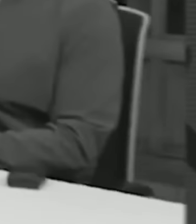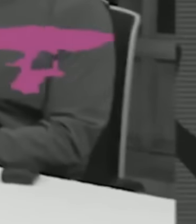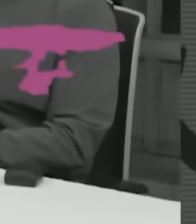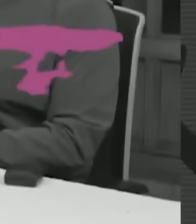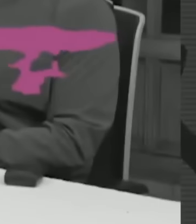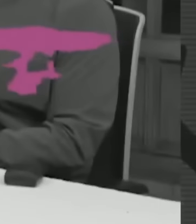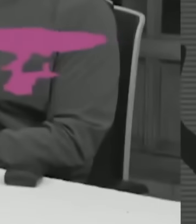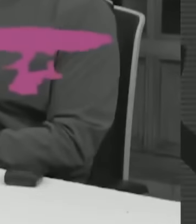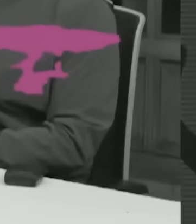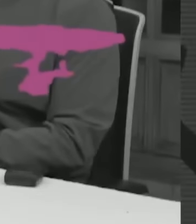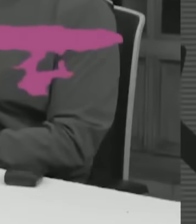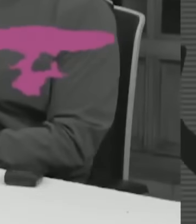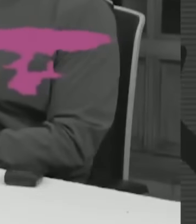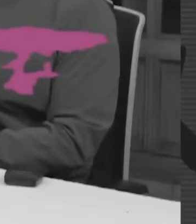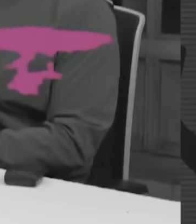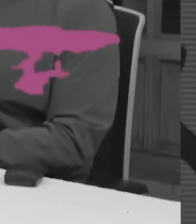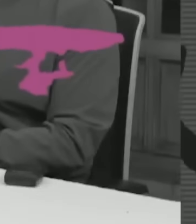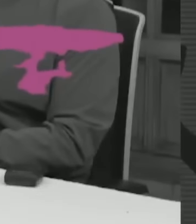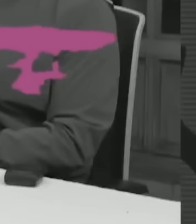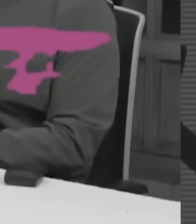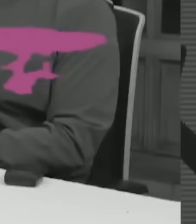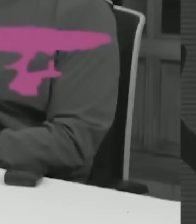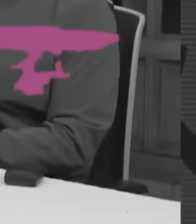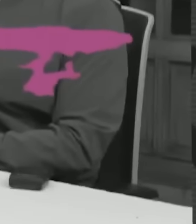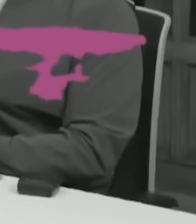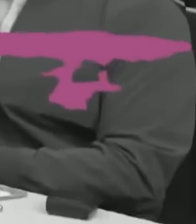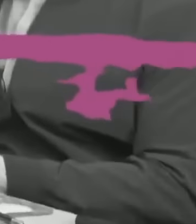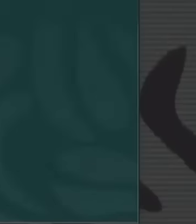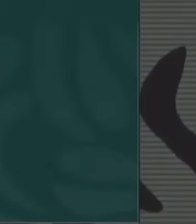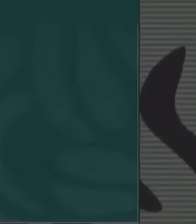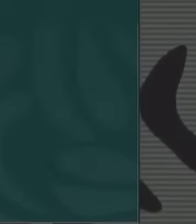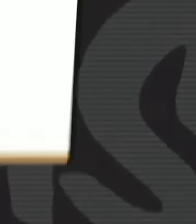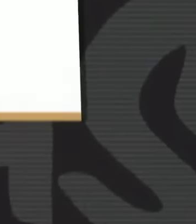Mentira. La estrategia nacional de seguridad del gobierno de México logró la disminución